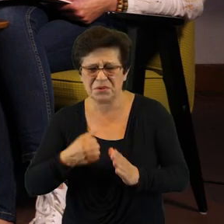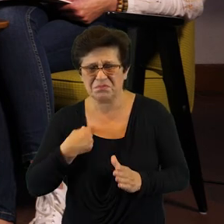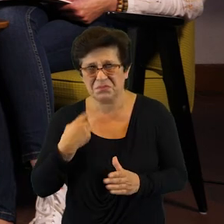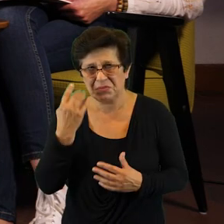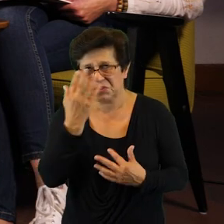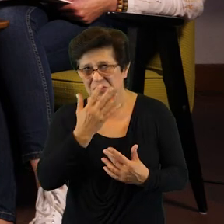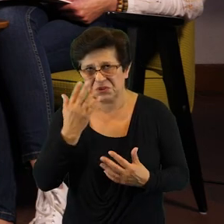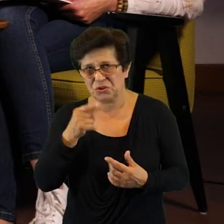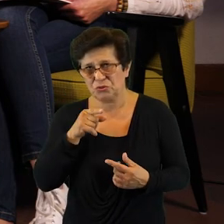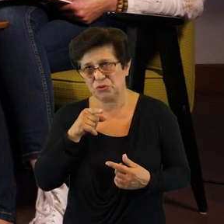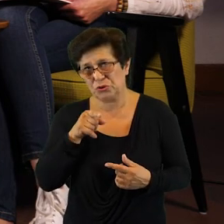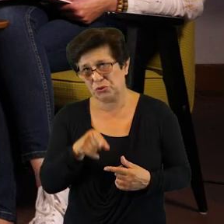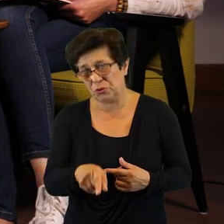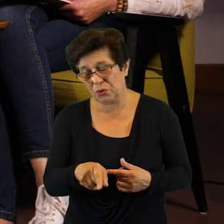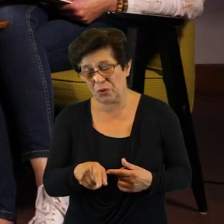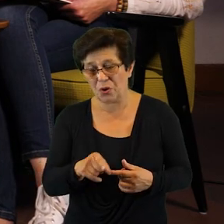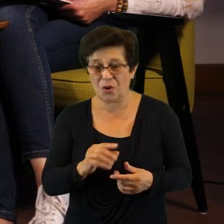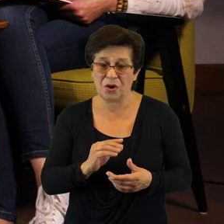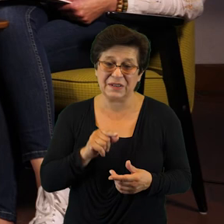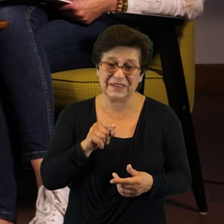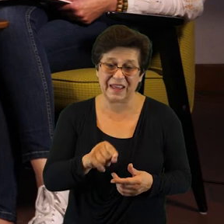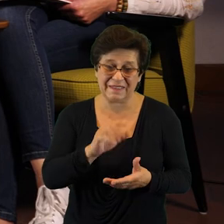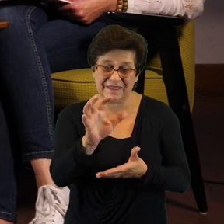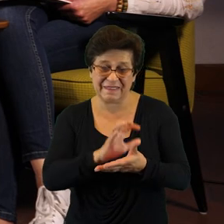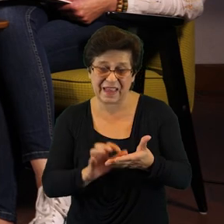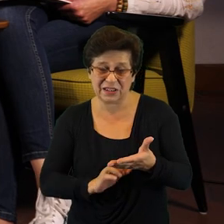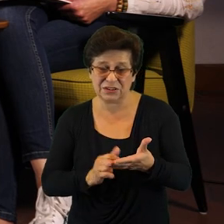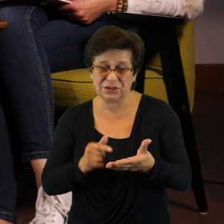czy nie było to tak, że po prostu ten tekst mu podsunięto